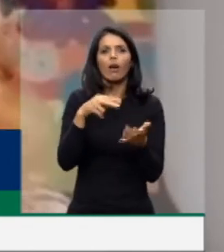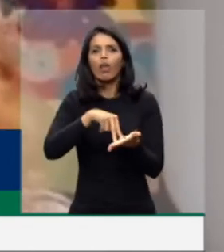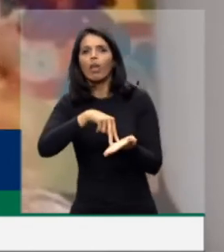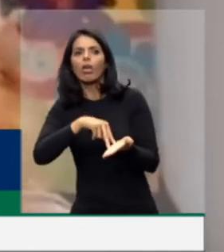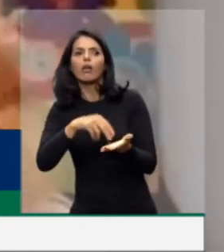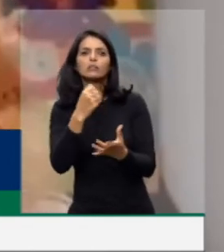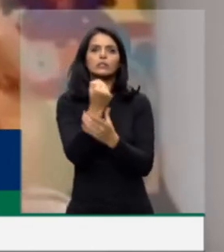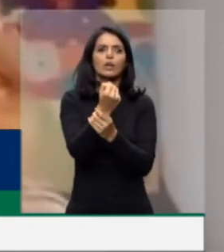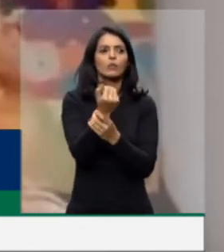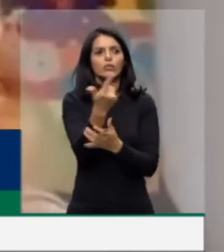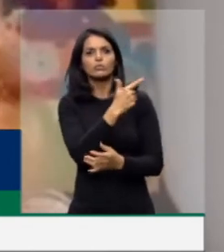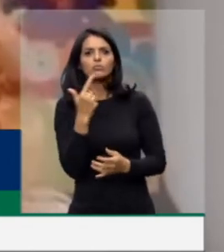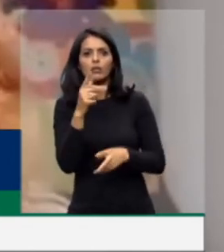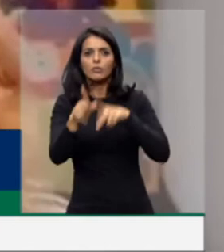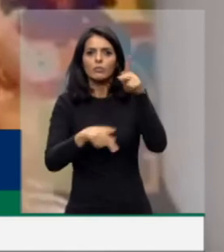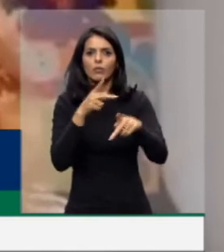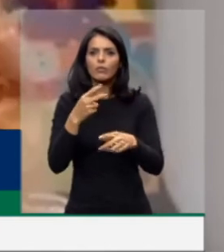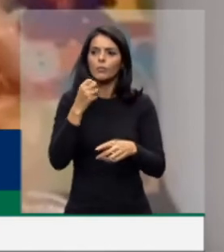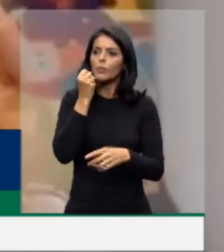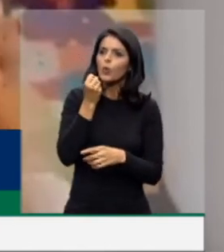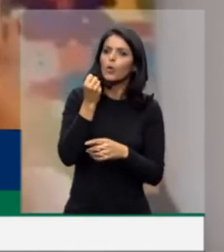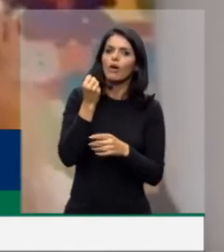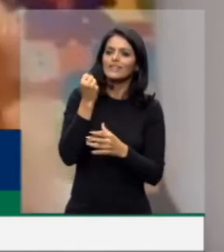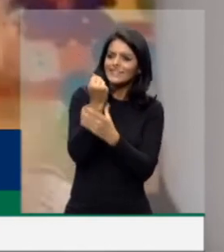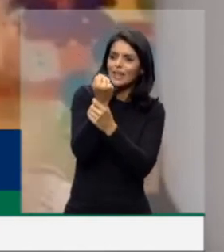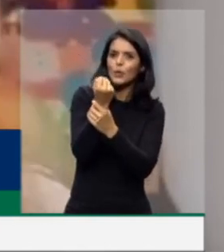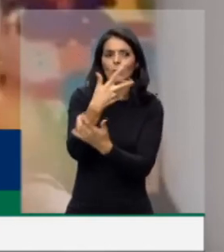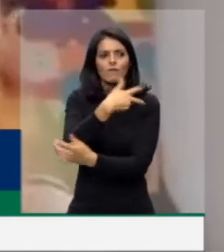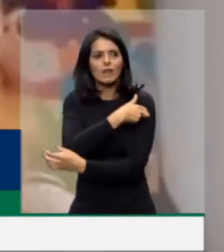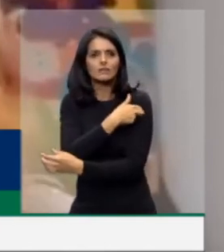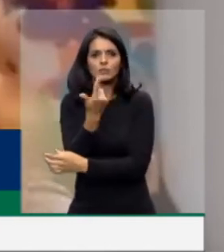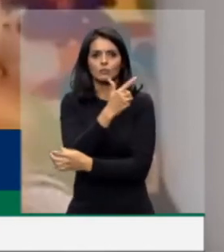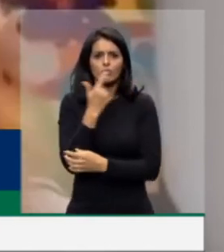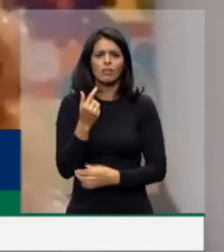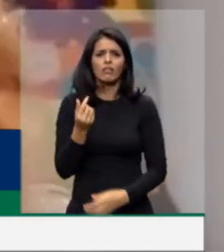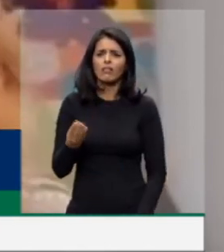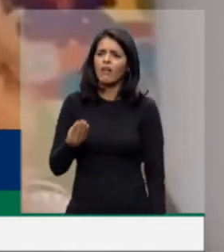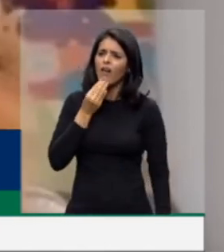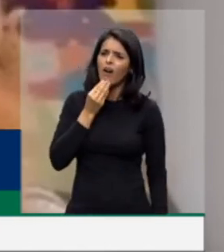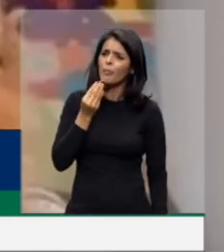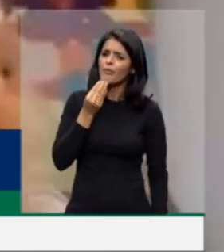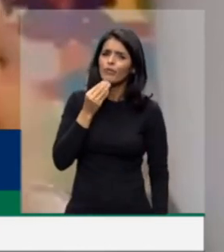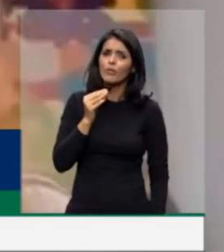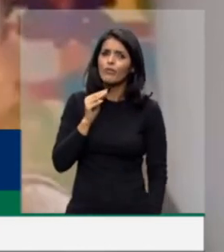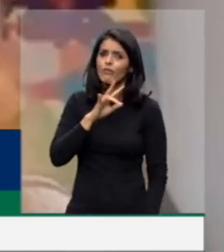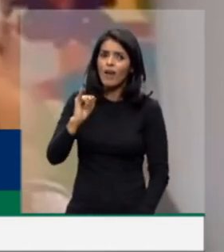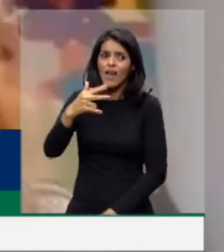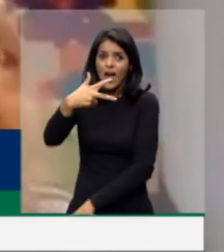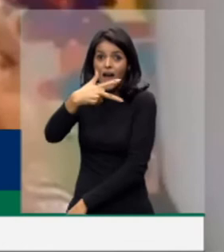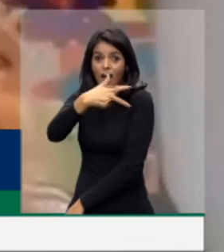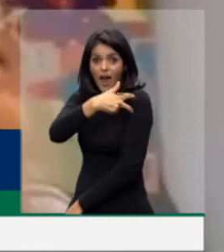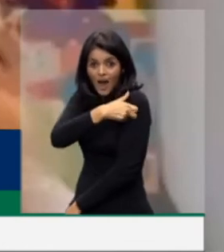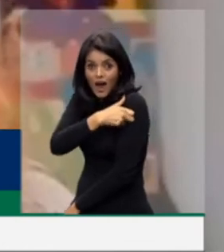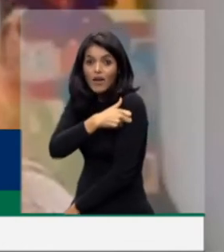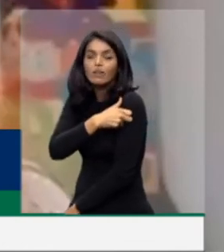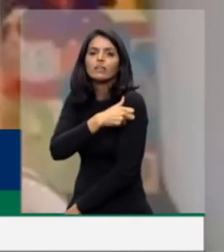VACINA OU DESESTIMULAR A VACINAÇÃO OU GERAR DÚVIDAS INSEGURANÇA PARA O POVO BRASILEIRO, SOBRE EFICÁCIA, SEGURANÇA DA VACINA, QUE